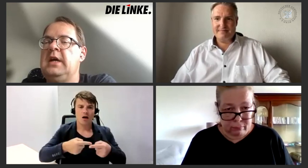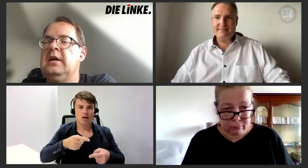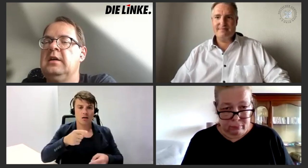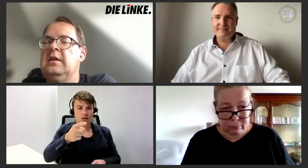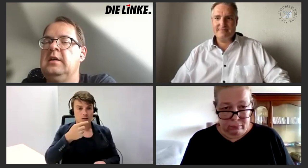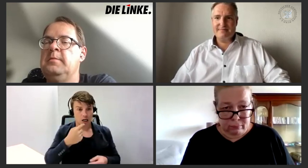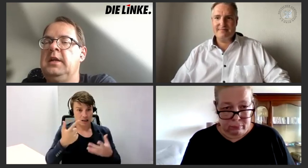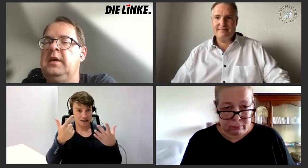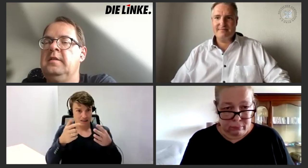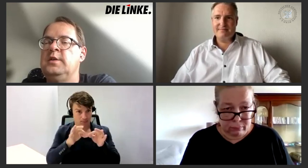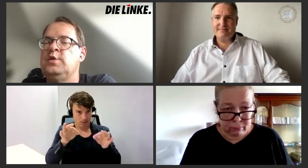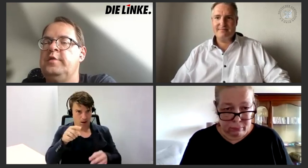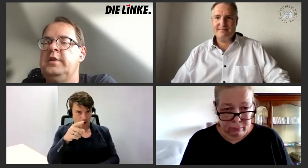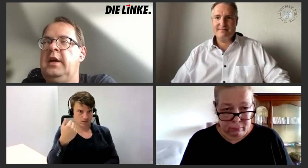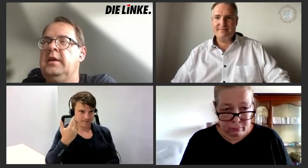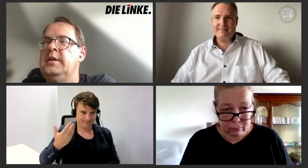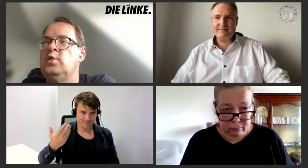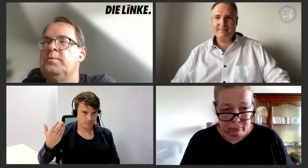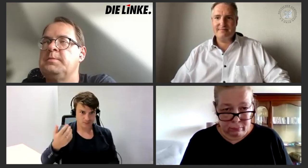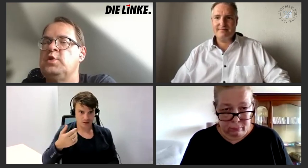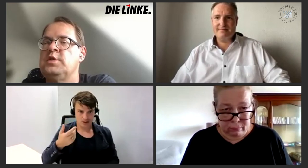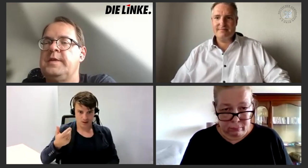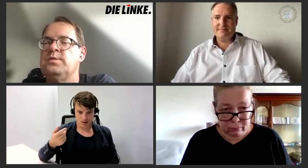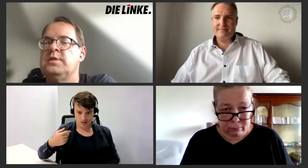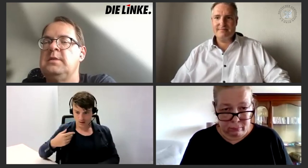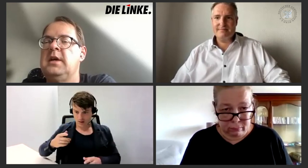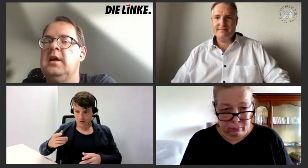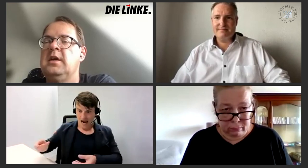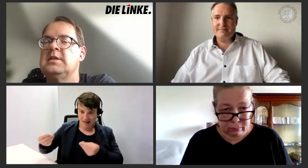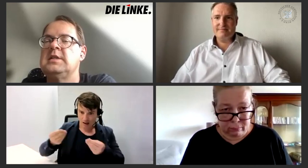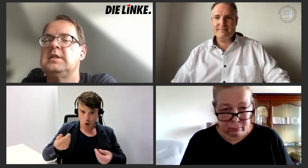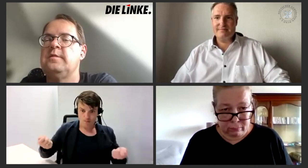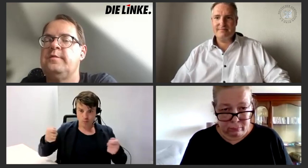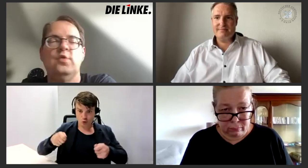Sie haben die Zeit von sieben Tagen benannt, also von Einreichung bis Beschlussfassung